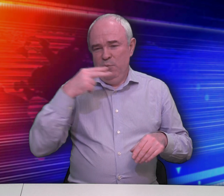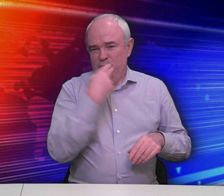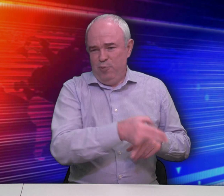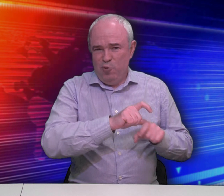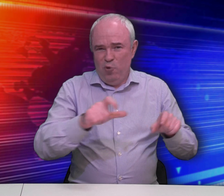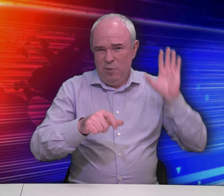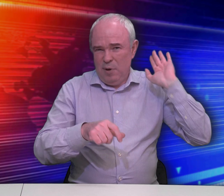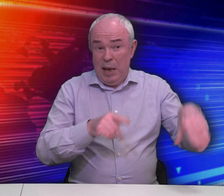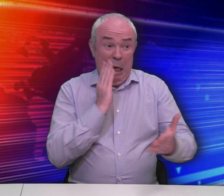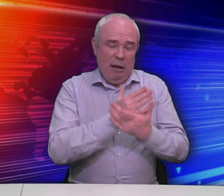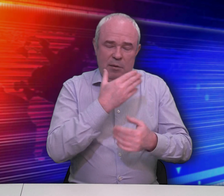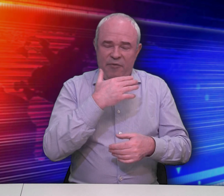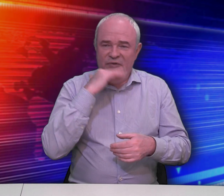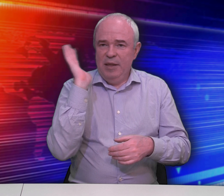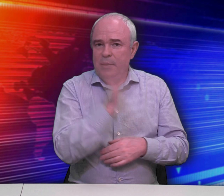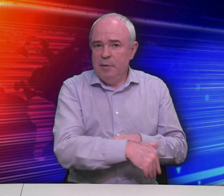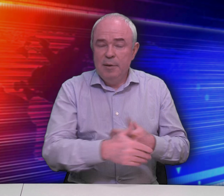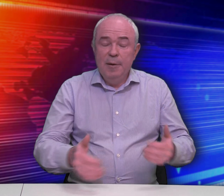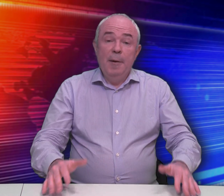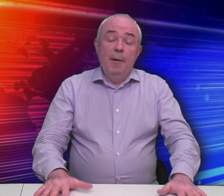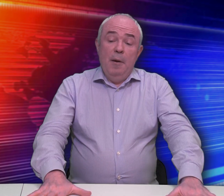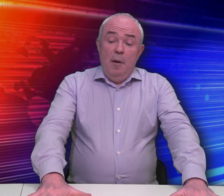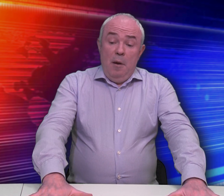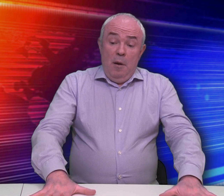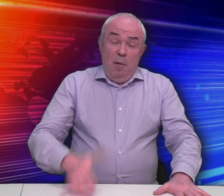Власть имущие только отмахивались.